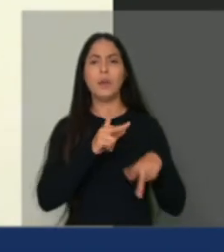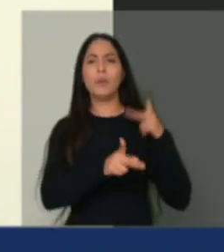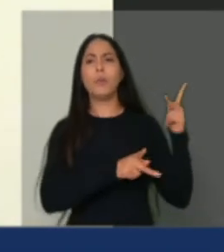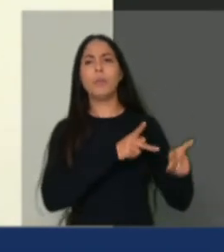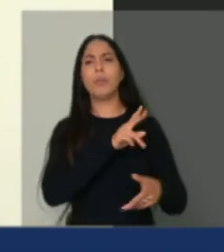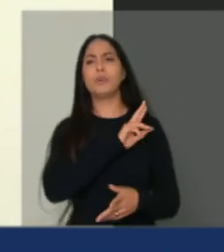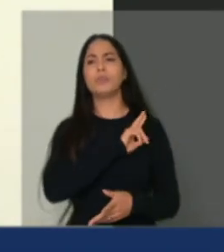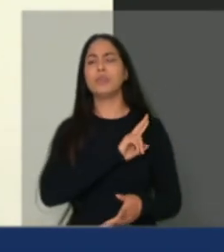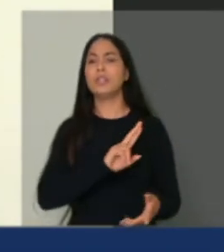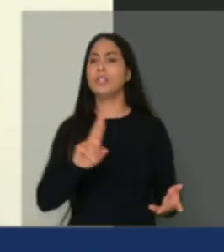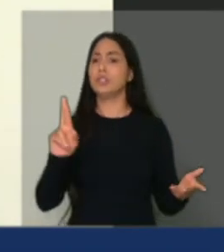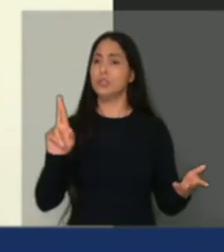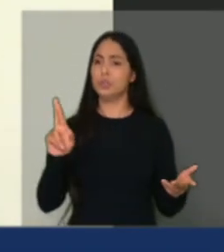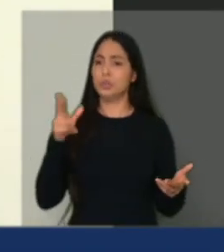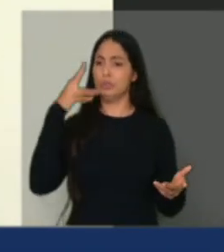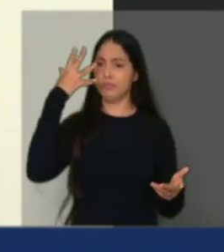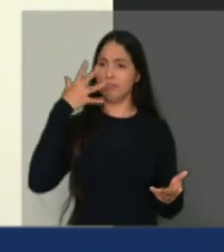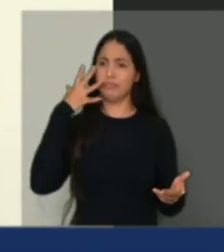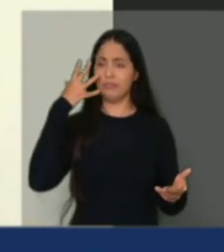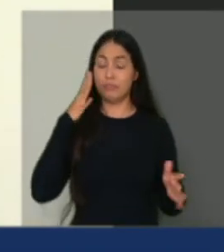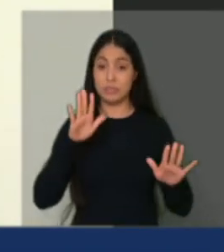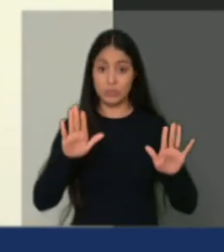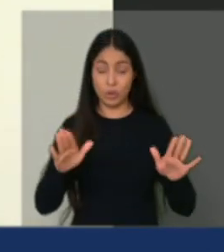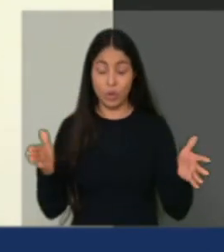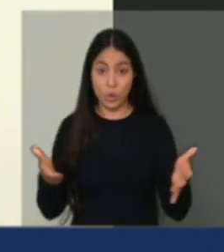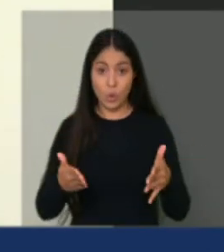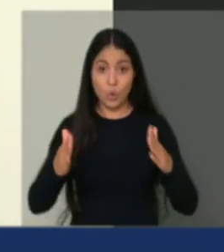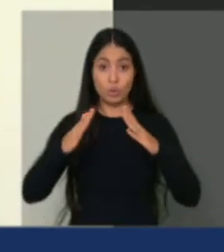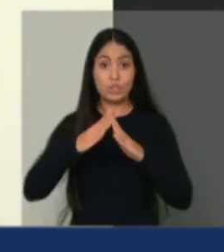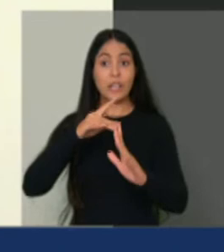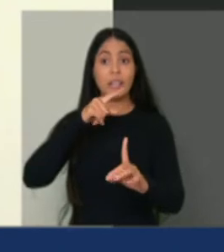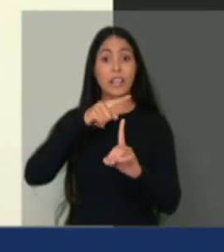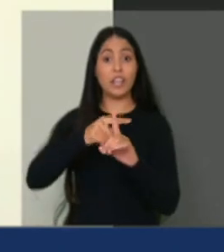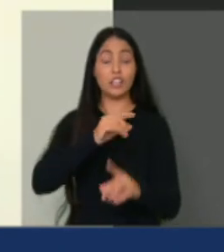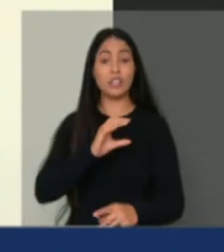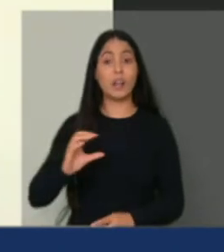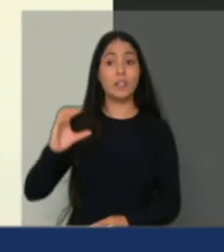ASPECTO RELIGIOSO ASSIM, QUE A IGREJA CATÓLICA CELEBRA O DIA